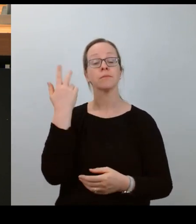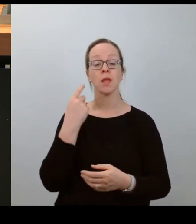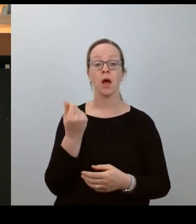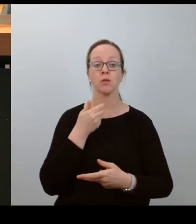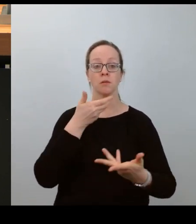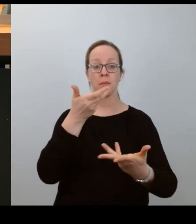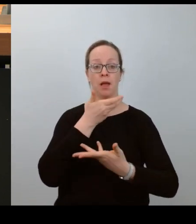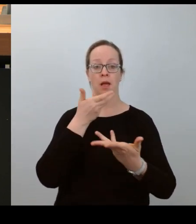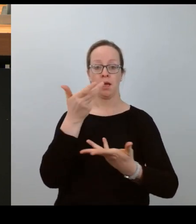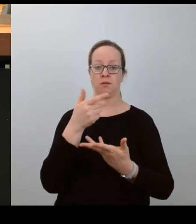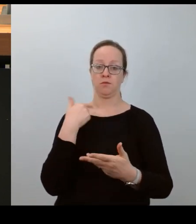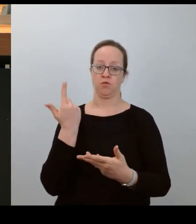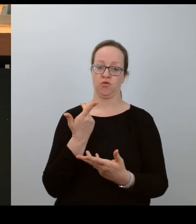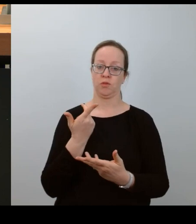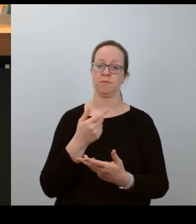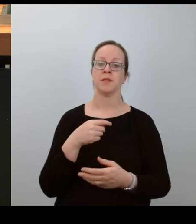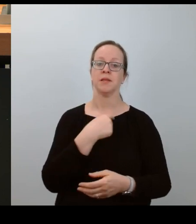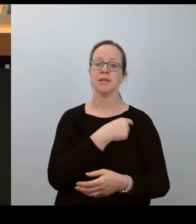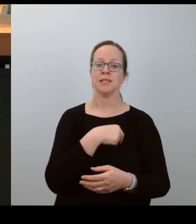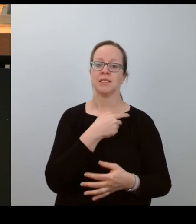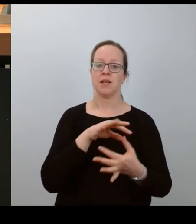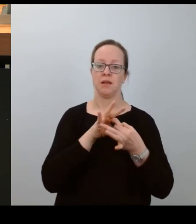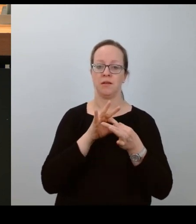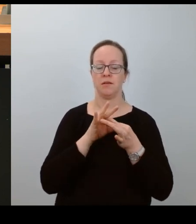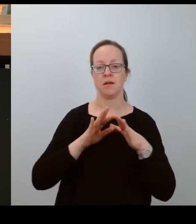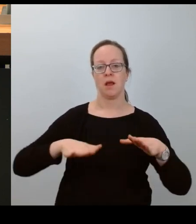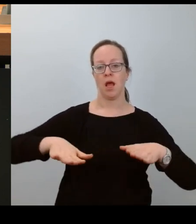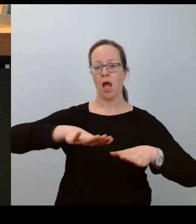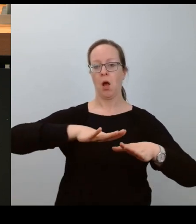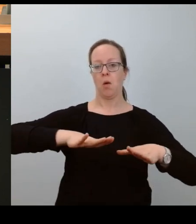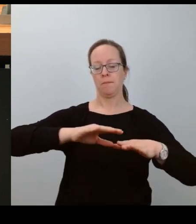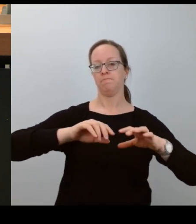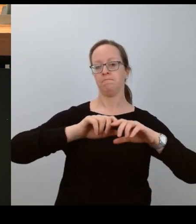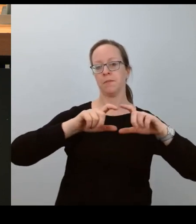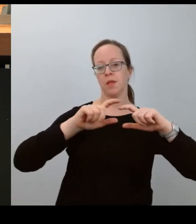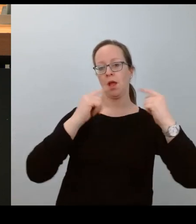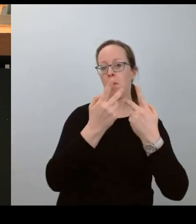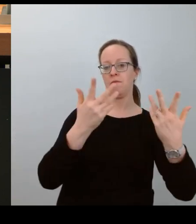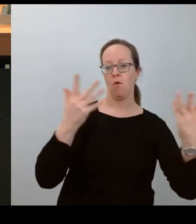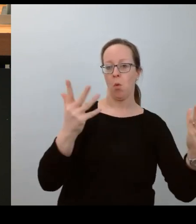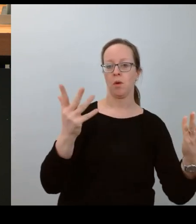Arbeitsraumprogrammes den Bedarf und die Akquise von Kulturräume zentral koordinieren sollte. Und